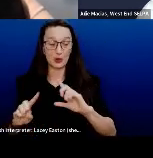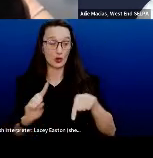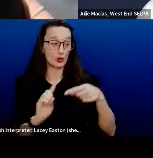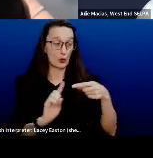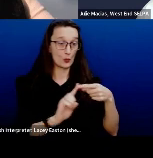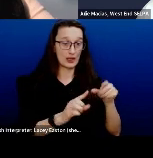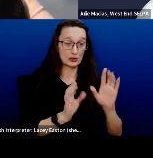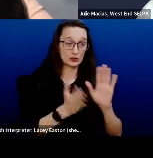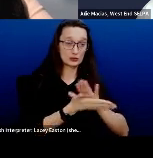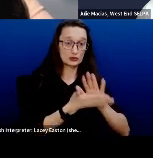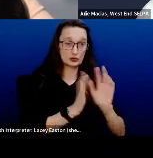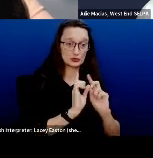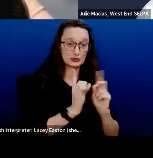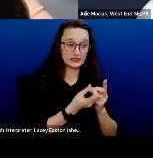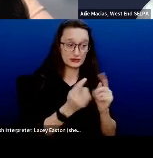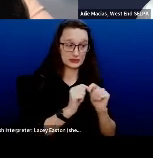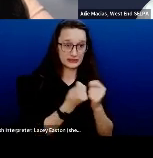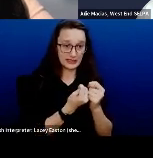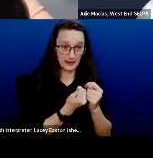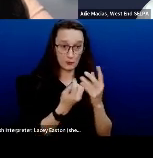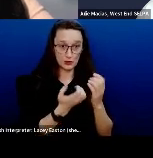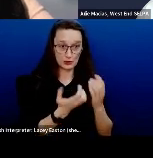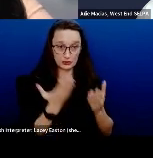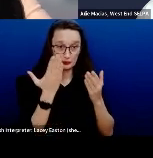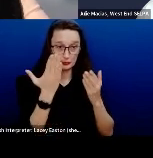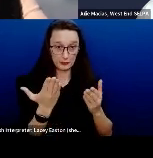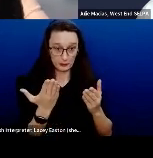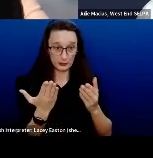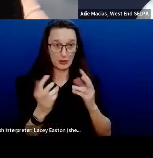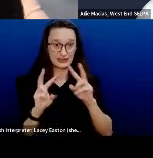quiera proponer una valoración o una evaluación para determinar elegibilidad para